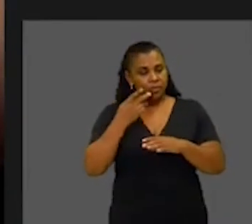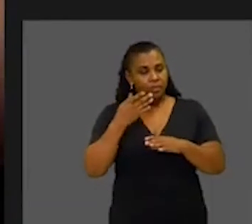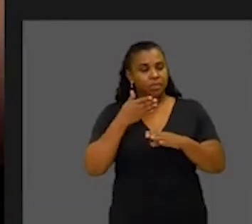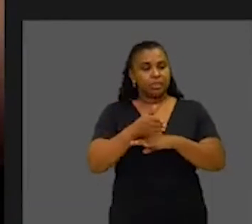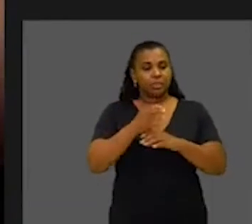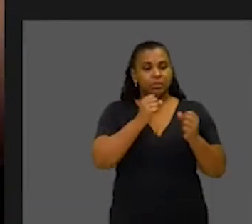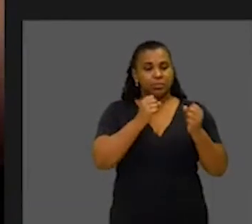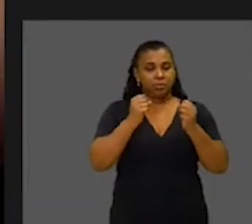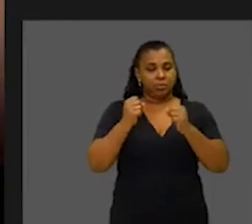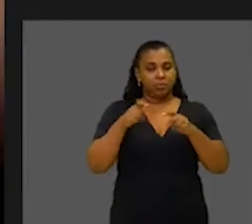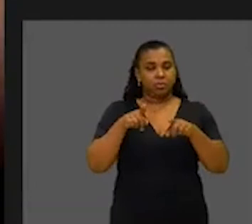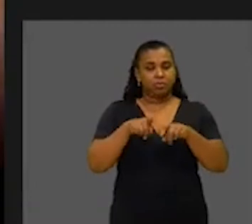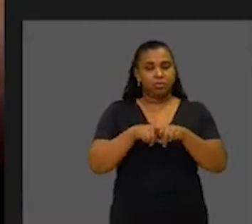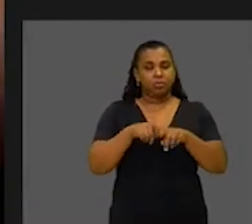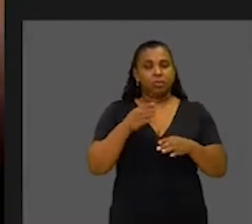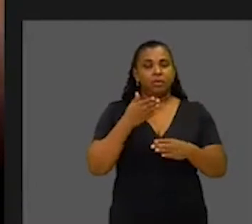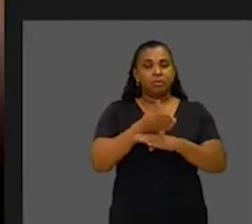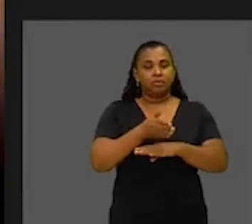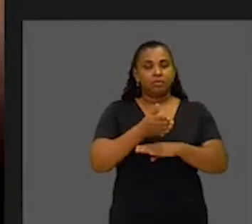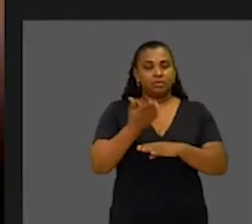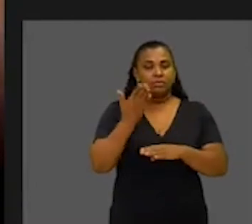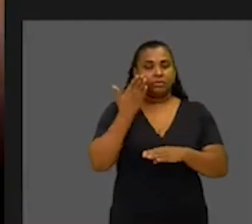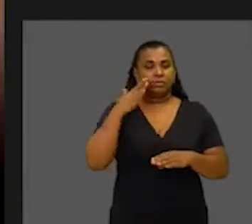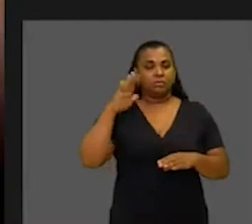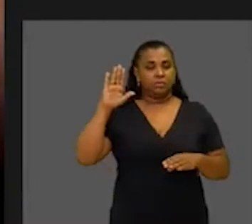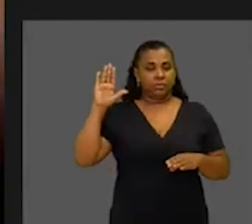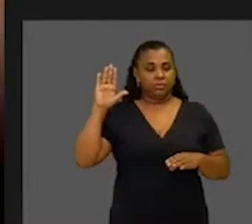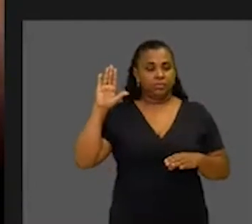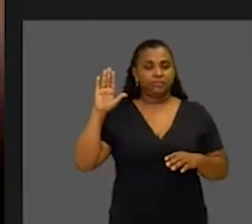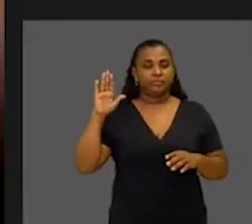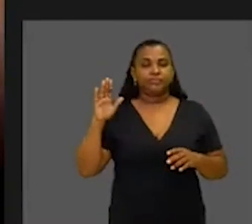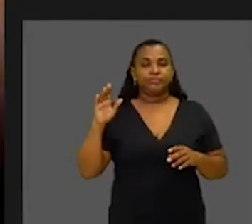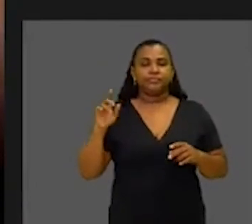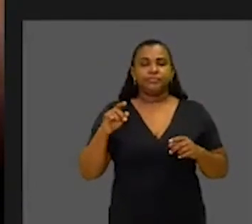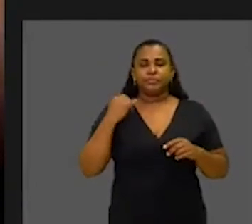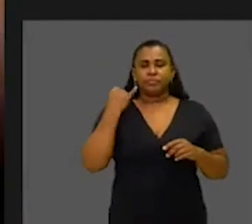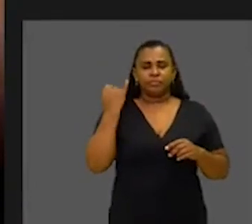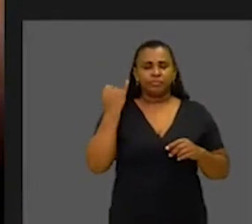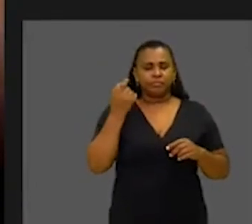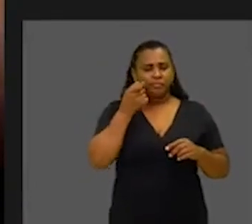mandados por outro lado mesmo só que interessante eu mesmo era muito resistente com relação às essas